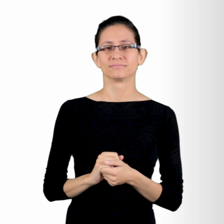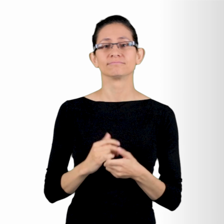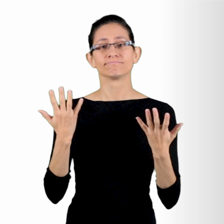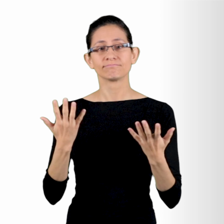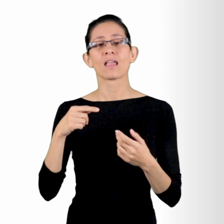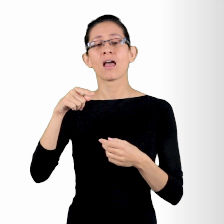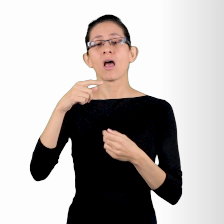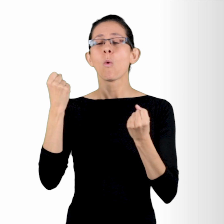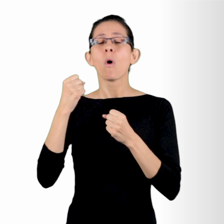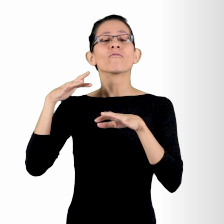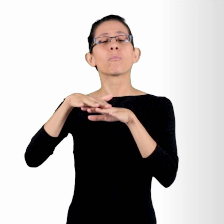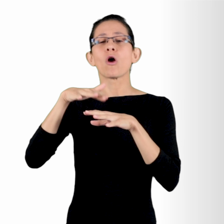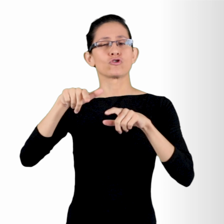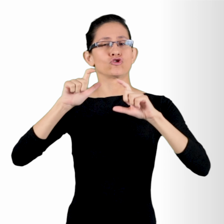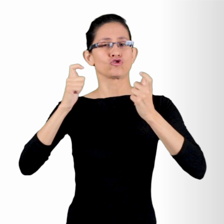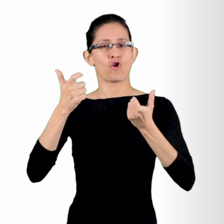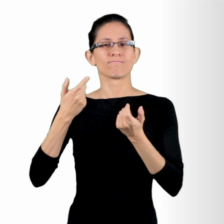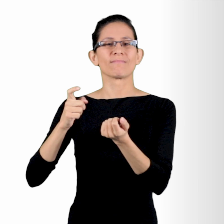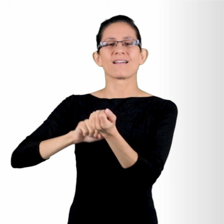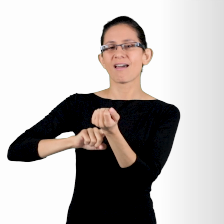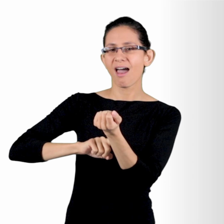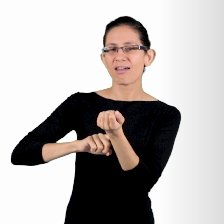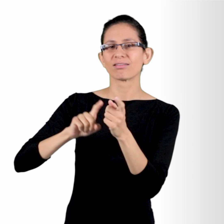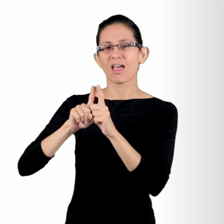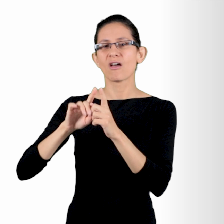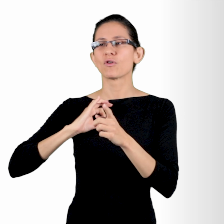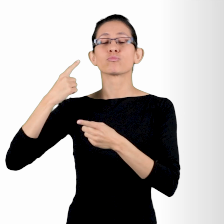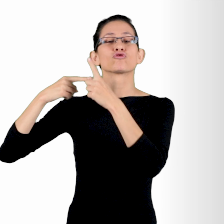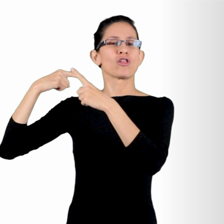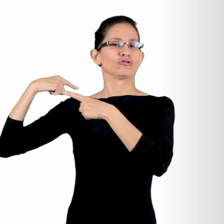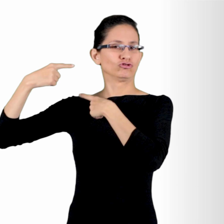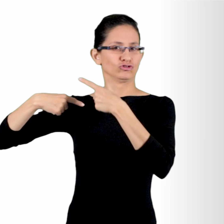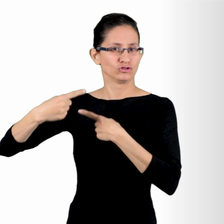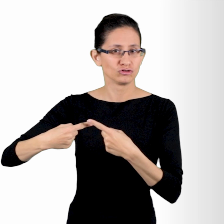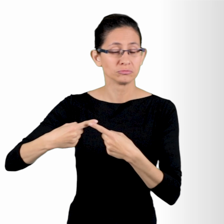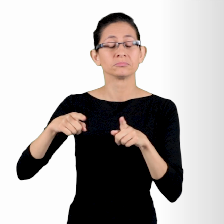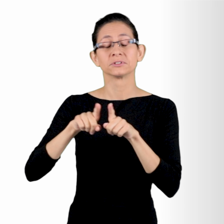Bo ogromny wpływ na to mają geny i dziedziczenie po przodkach